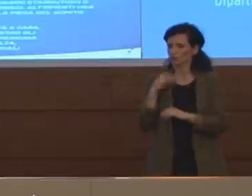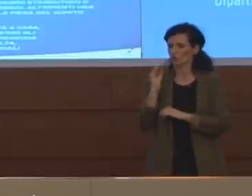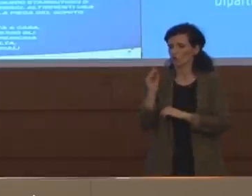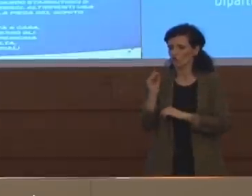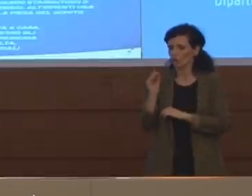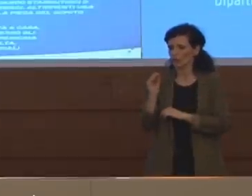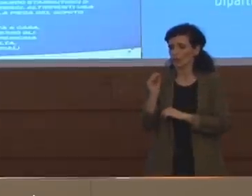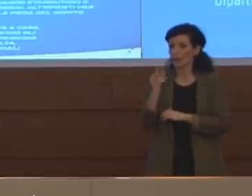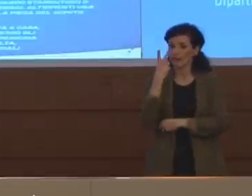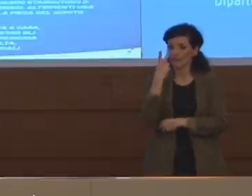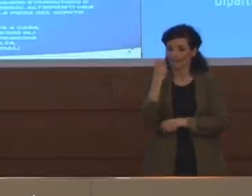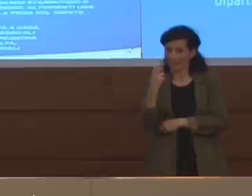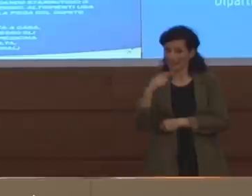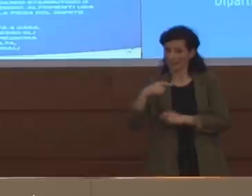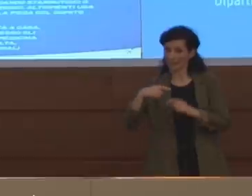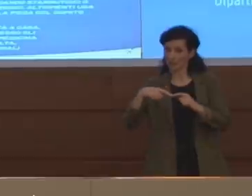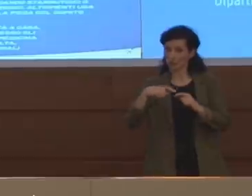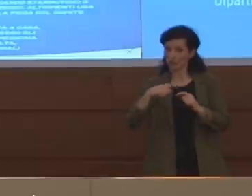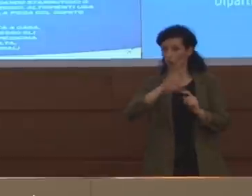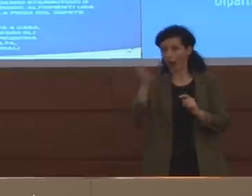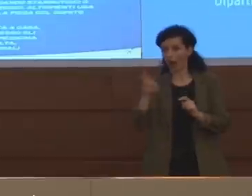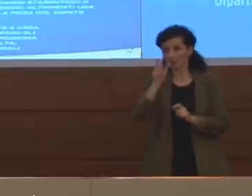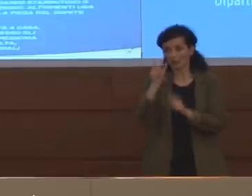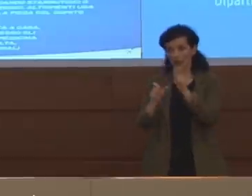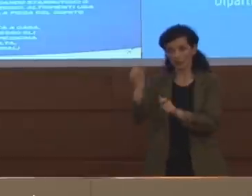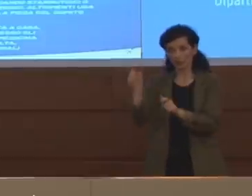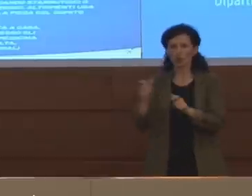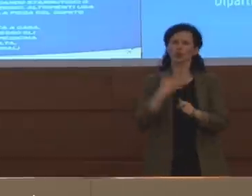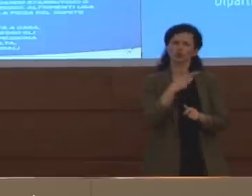previste anche altre figure, oltre a quella dei medici anche infermieri.